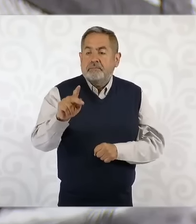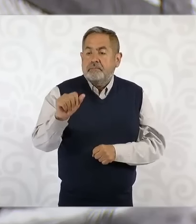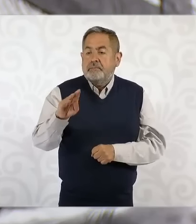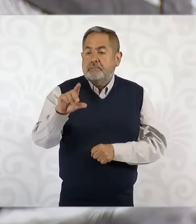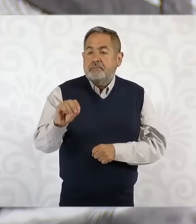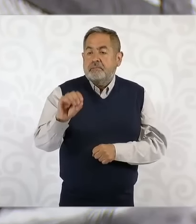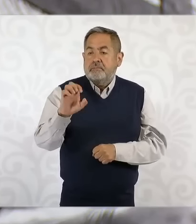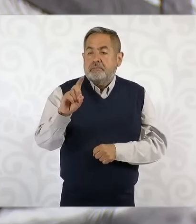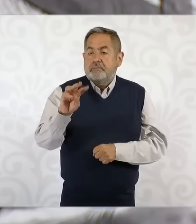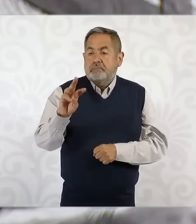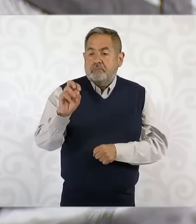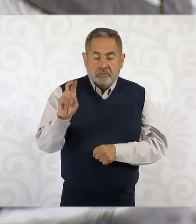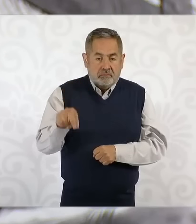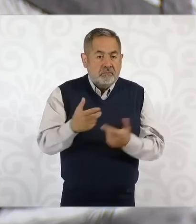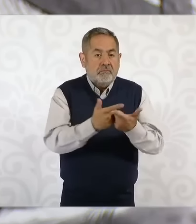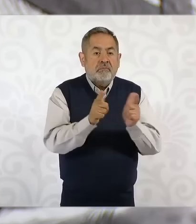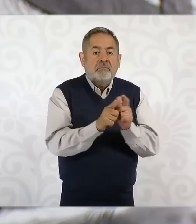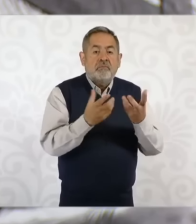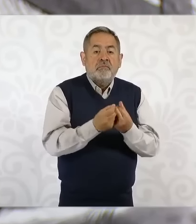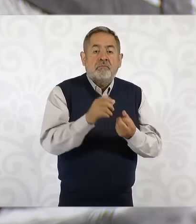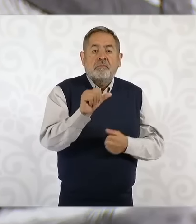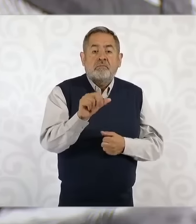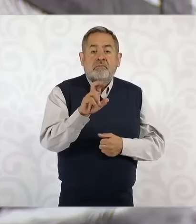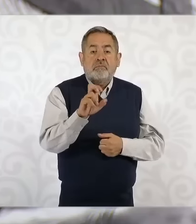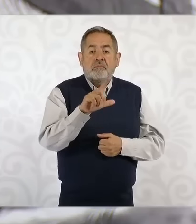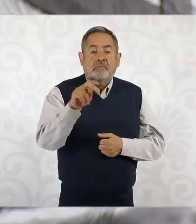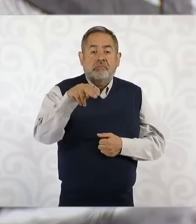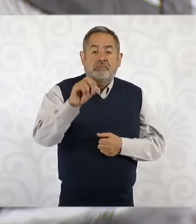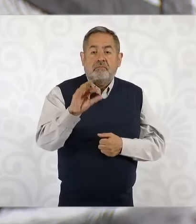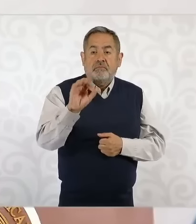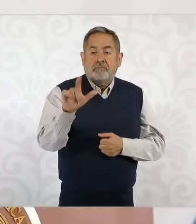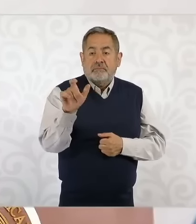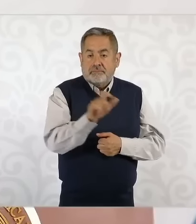integrante del cártel de los arellano, Félix, relacionado con el tráfico de drogas hacia Estados